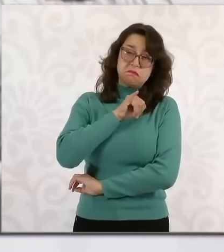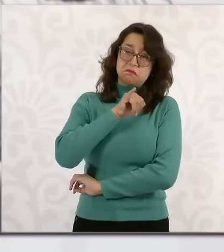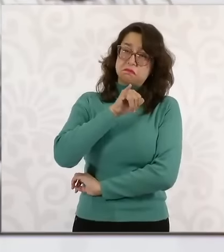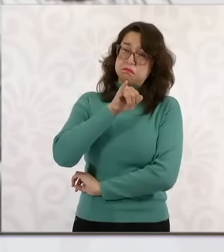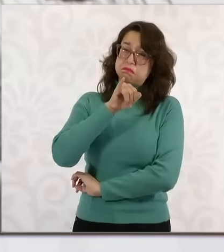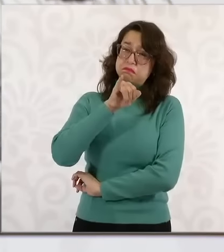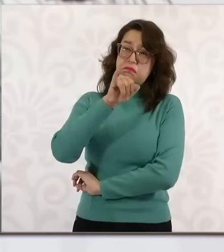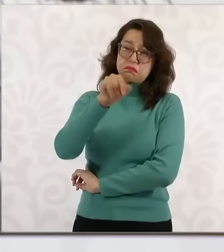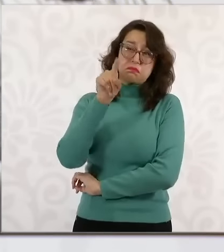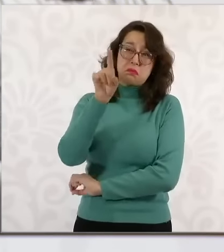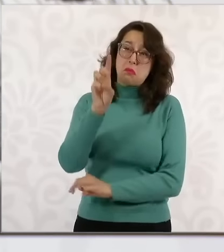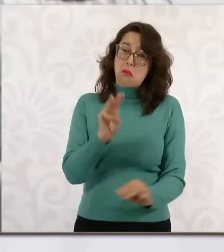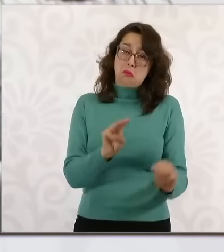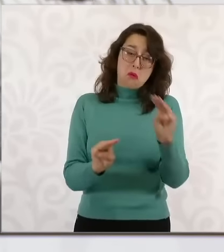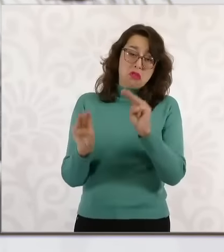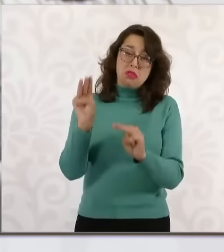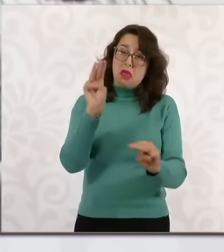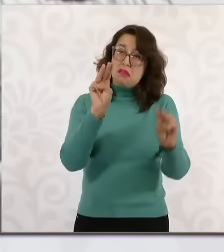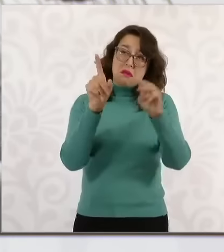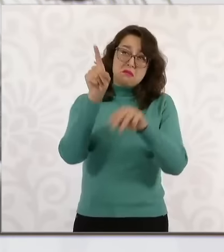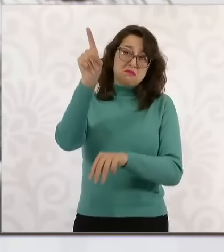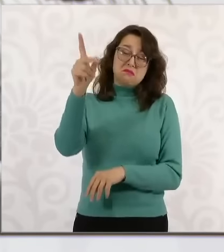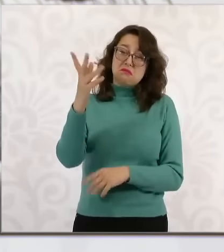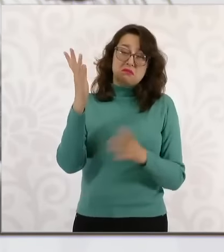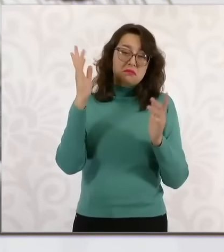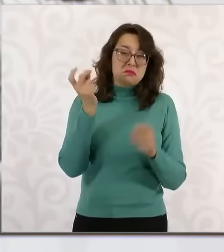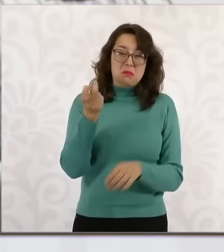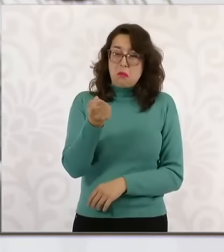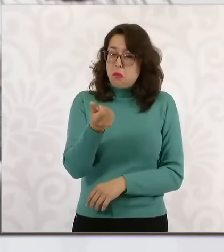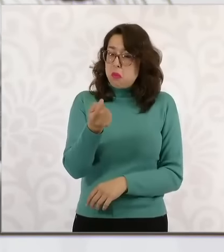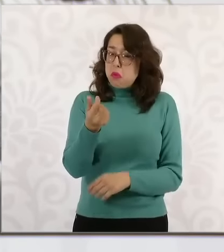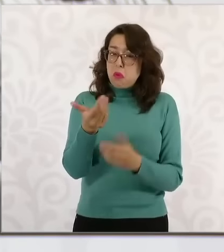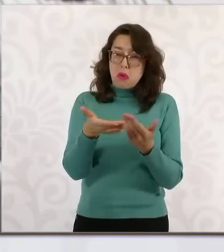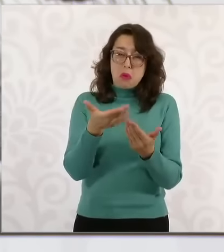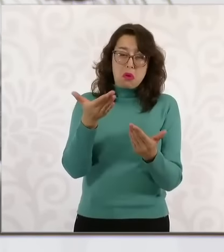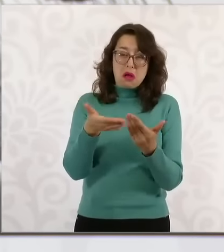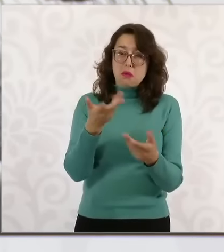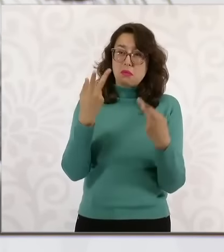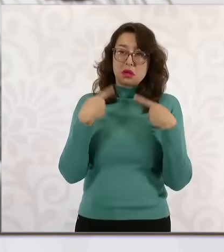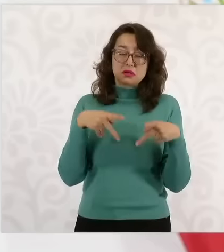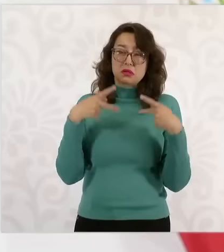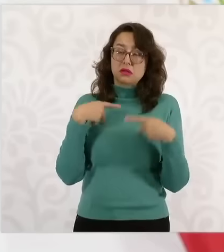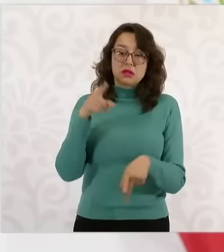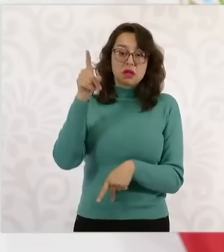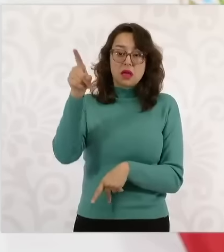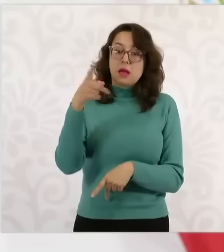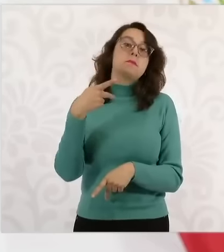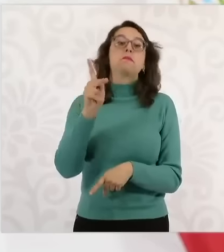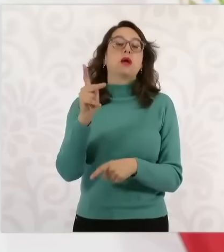alto de la colina y no se ha podido llegar. A las a todos ha llegado alimentación y agua. a todos